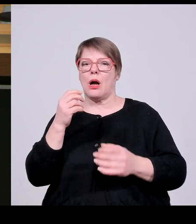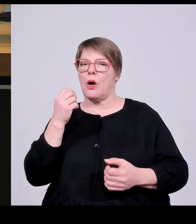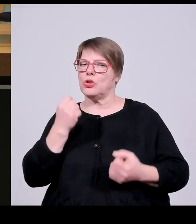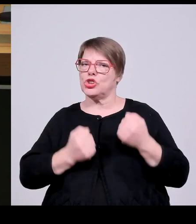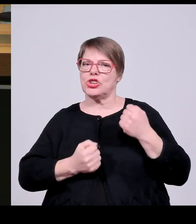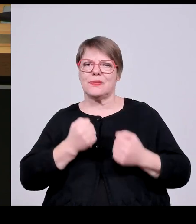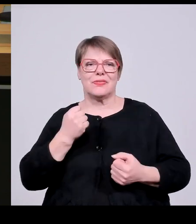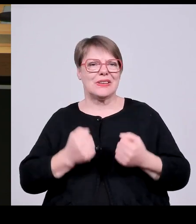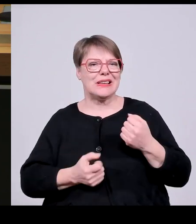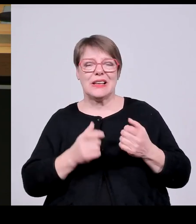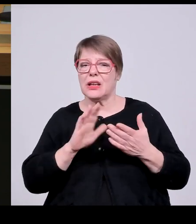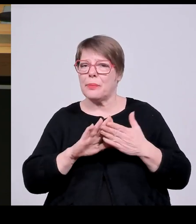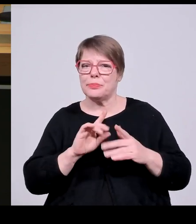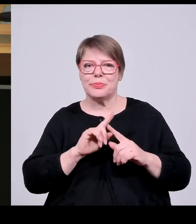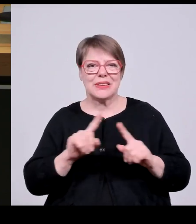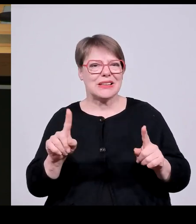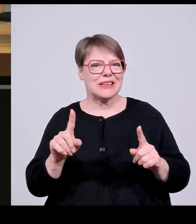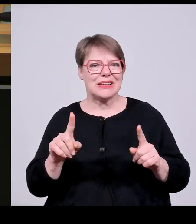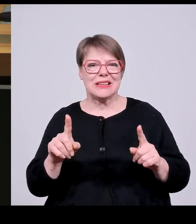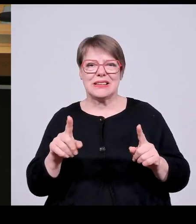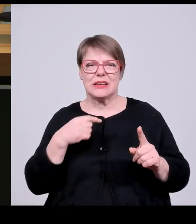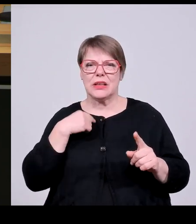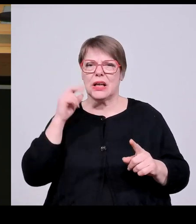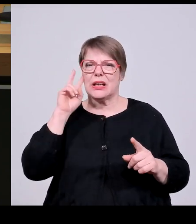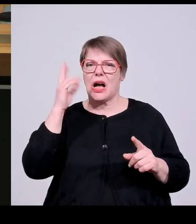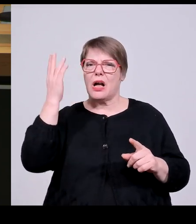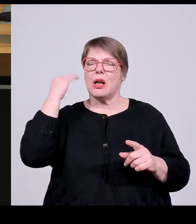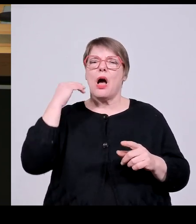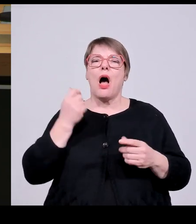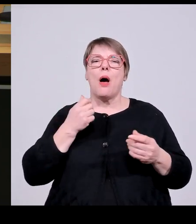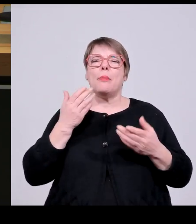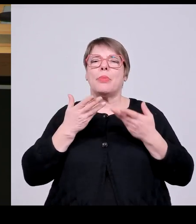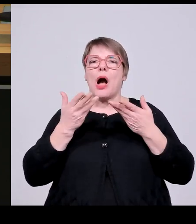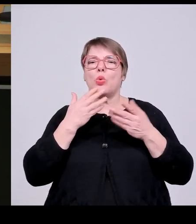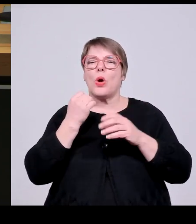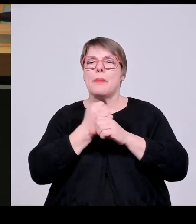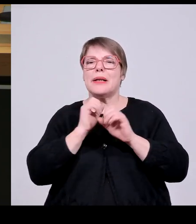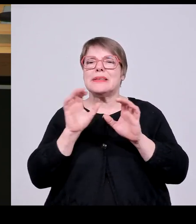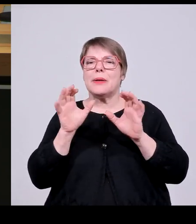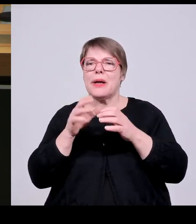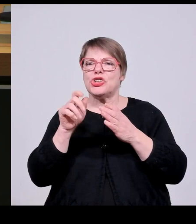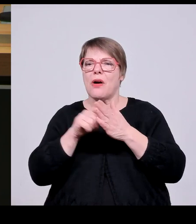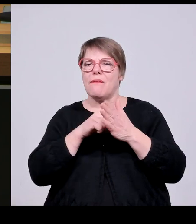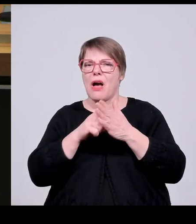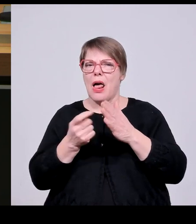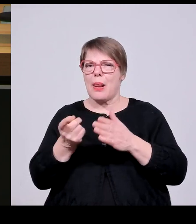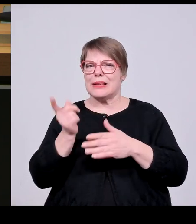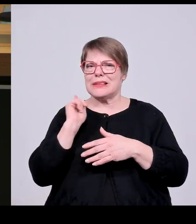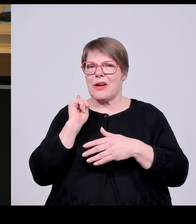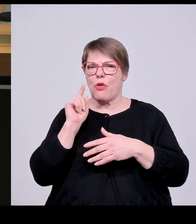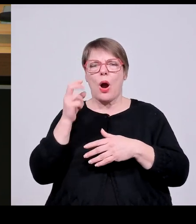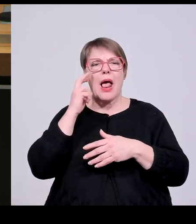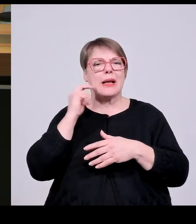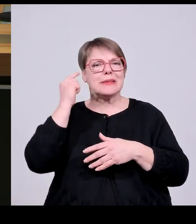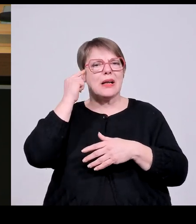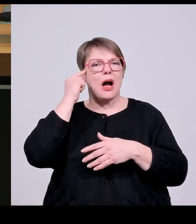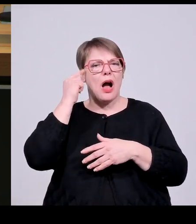Ist das eine Rekonstituierung? Ist es eine Neukonstituierung? Wählen wir ein neues Präsidium? Ja oder nein?